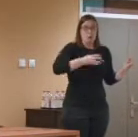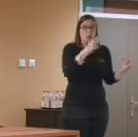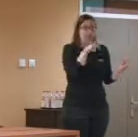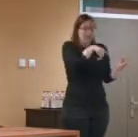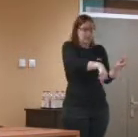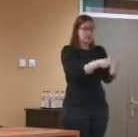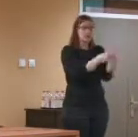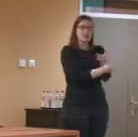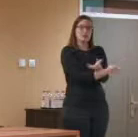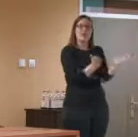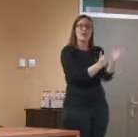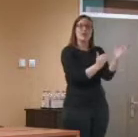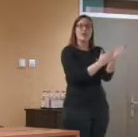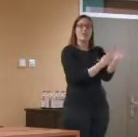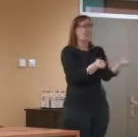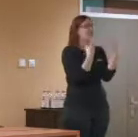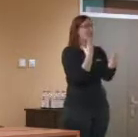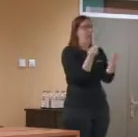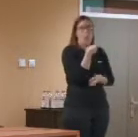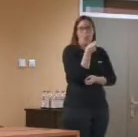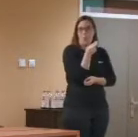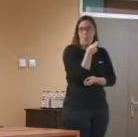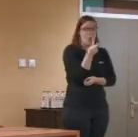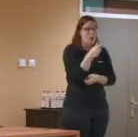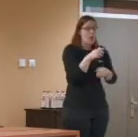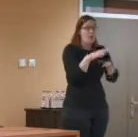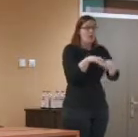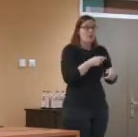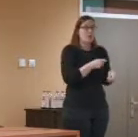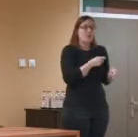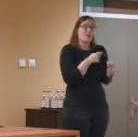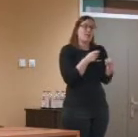déficit de información, y esto también ha favorecido